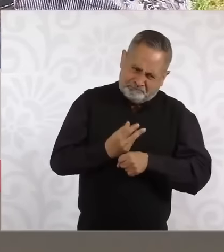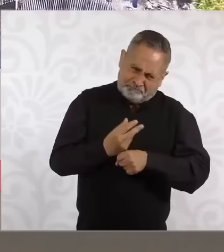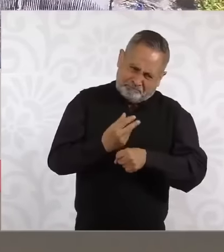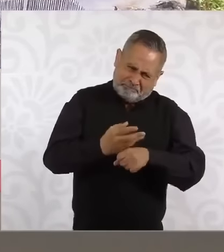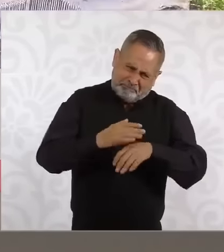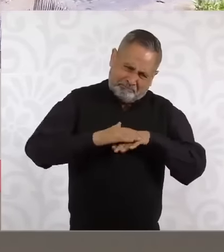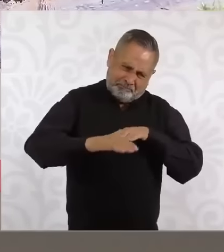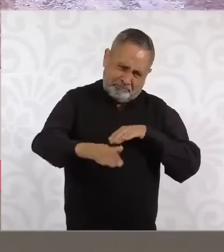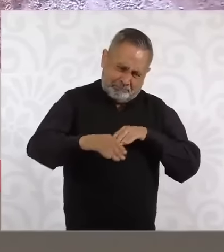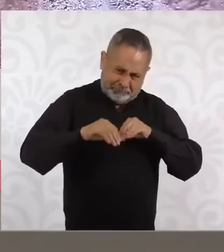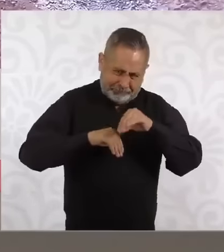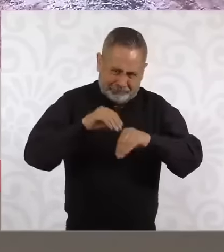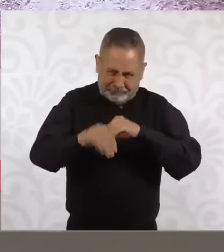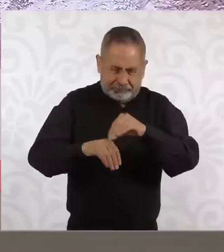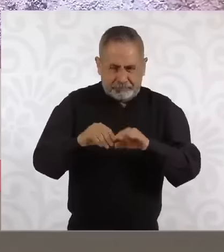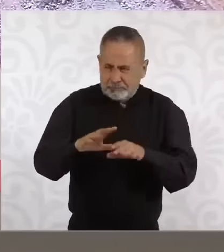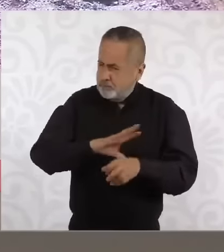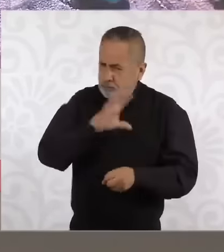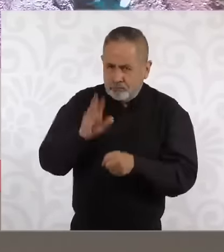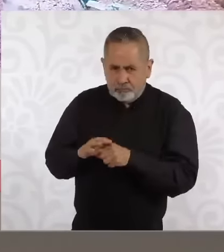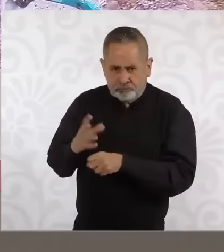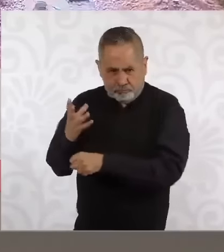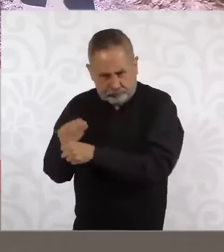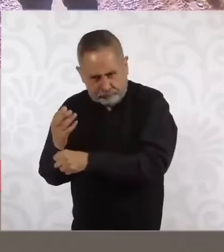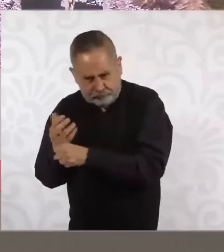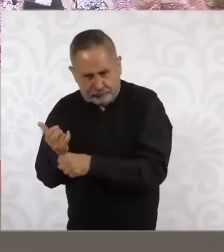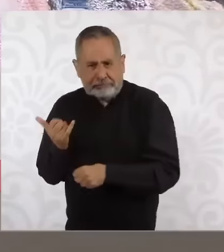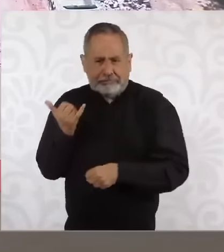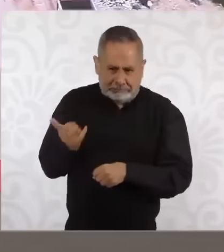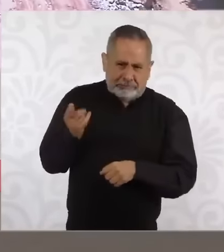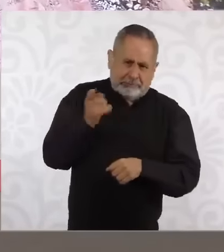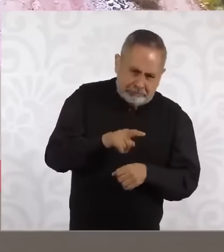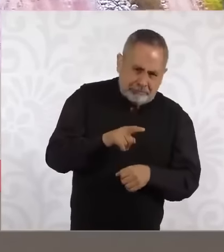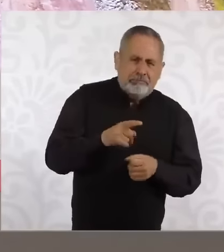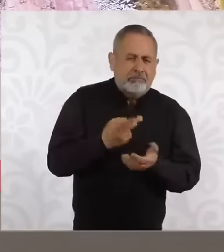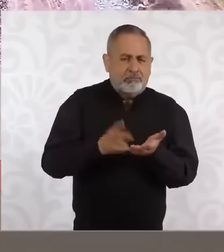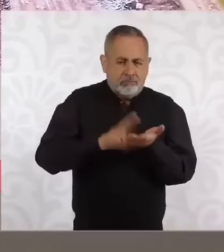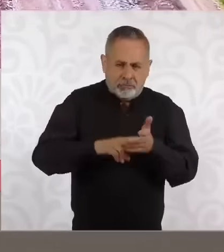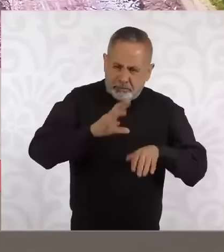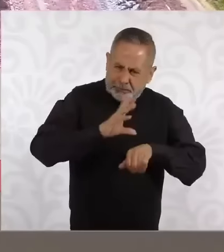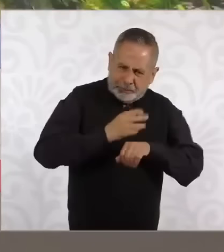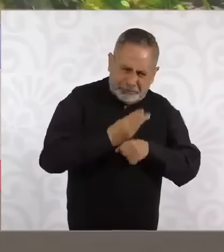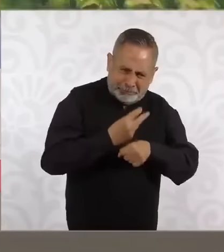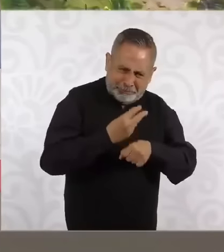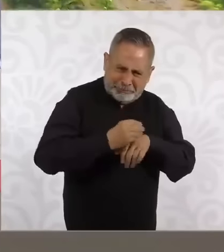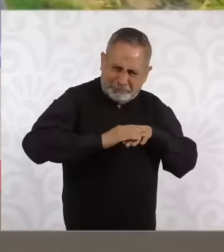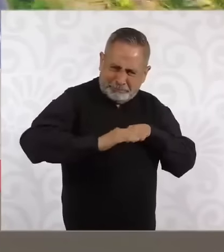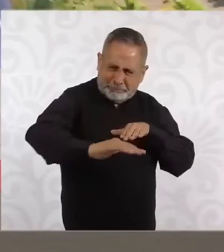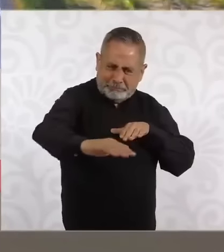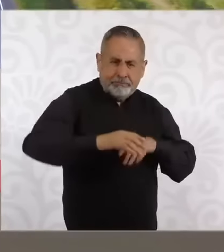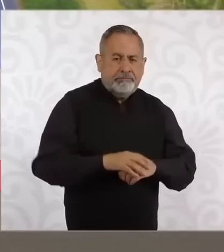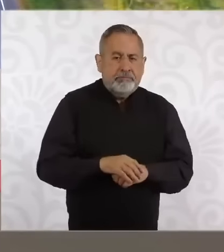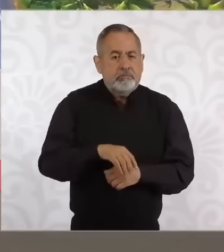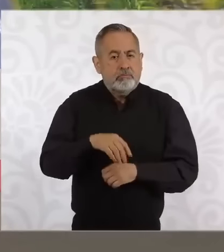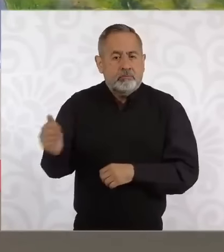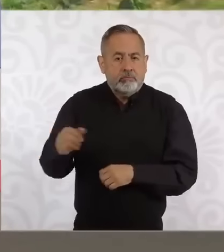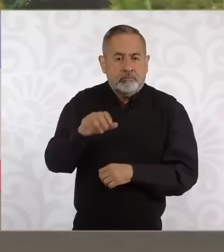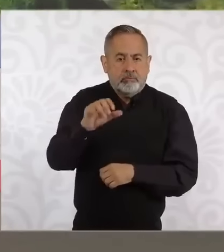los trabajos es rehabilitar completa la carretera existente. La siguiente, Armería Manzanillo eh